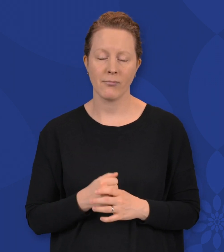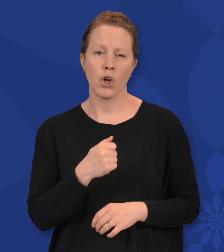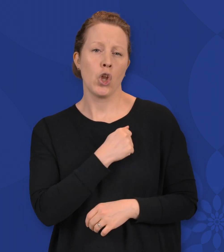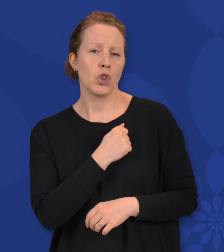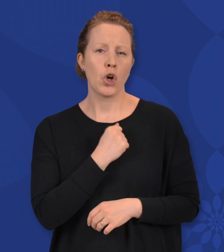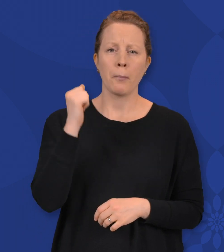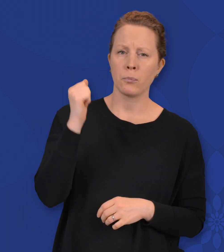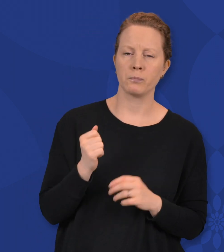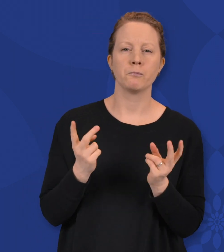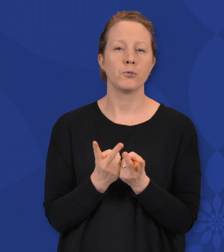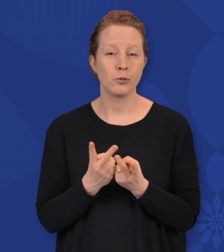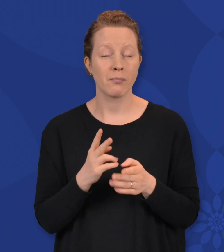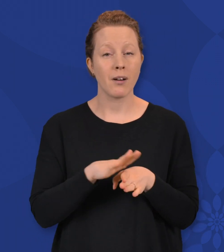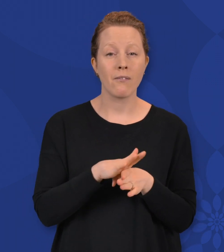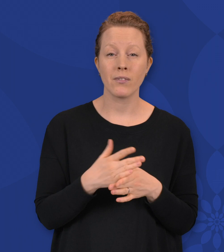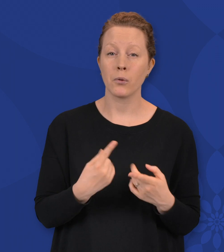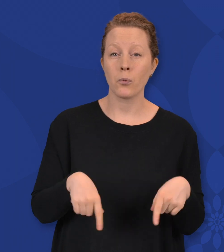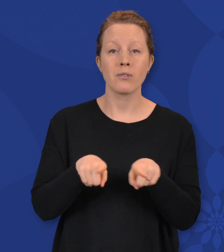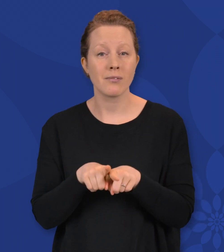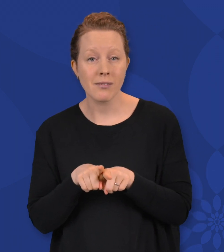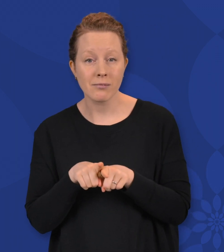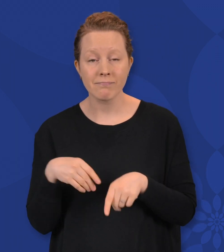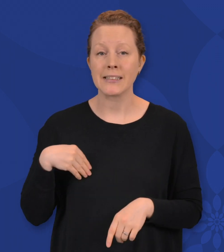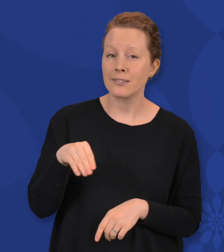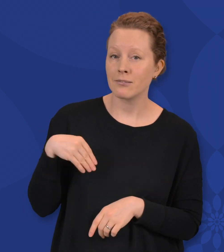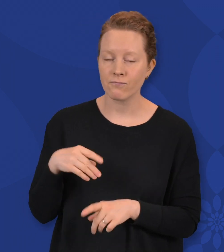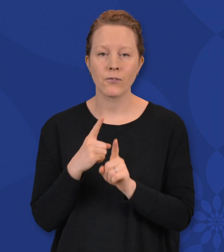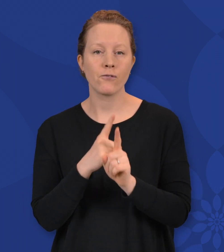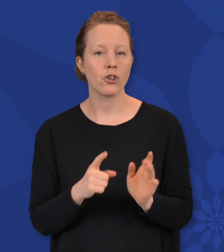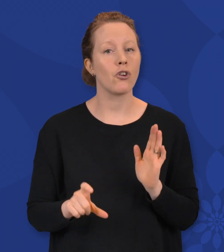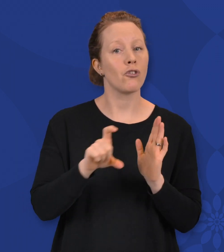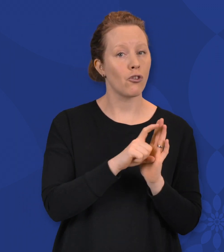Nödbromsen innebär att det vidtas både sådana åtgärder som det föreskrivs om -